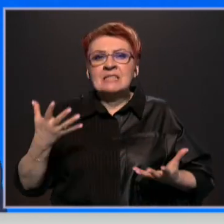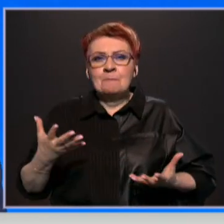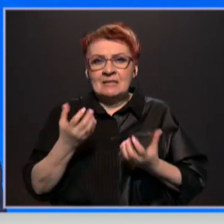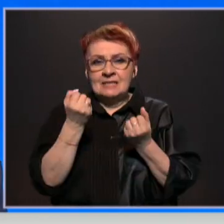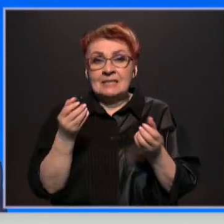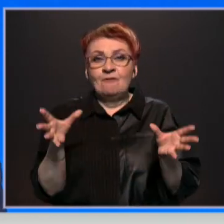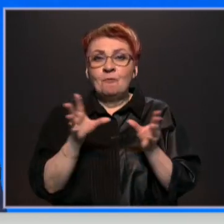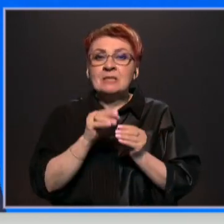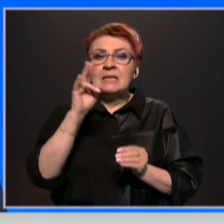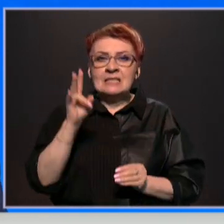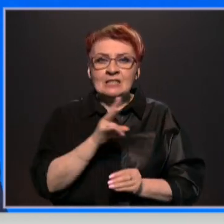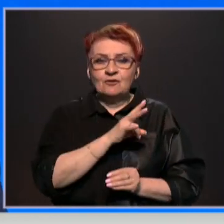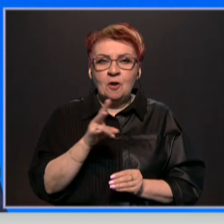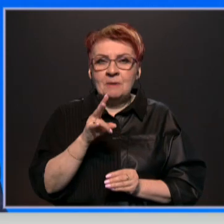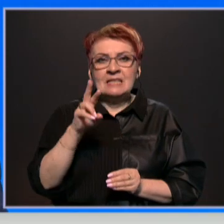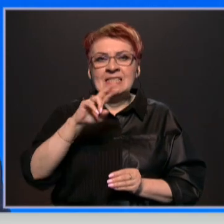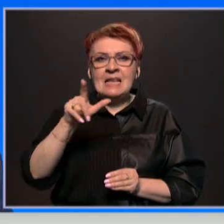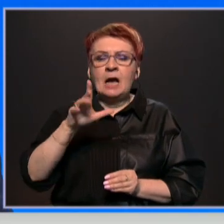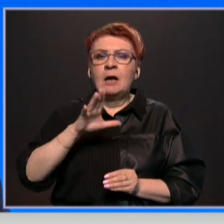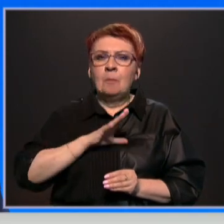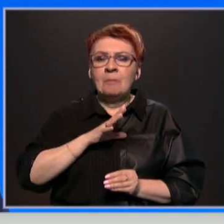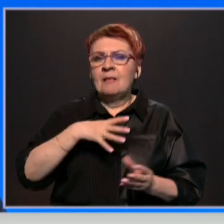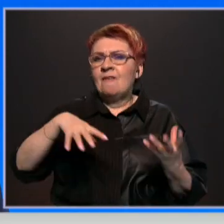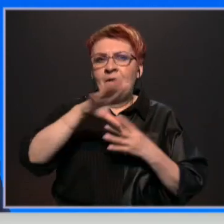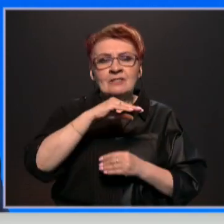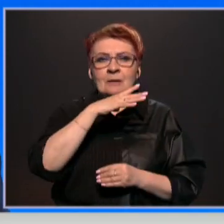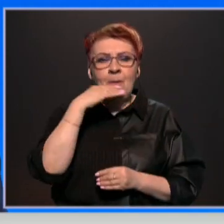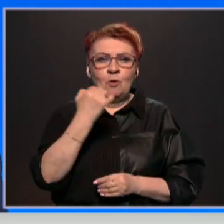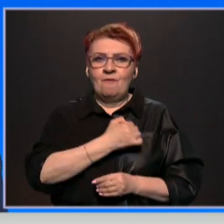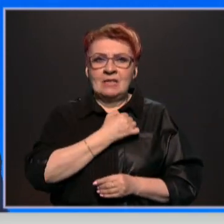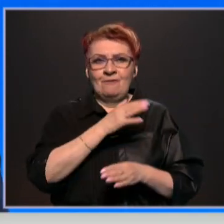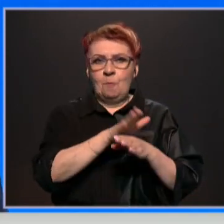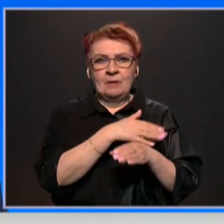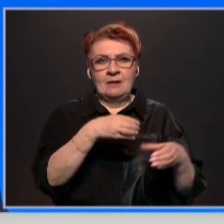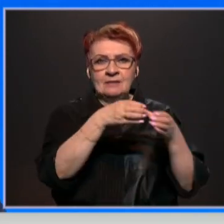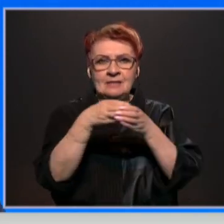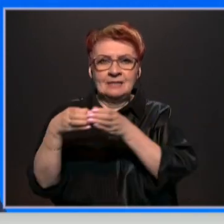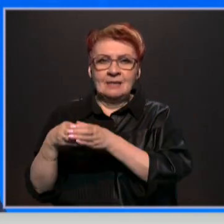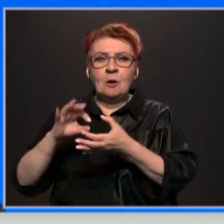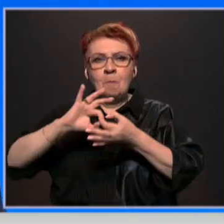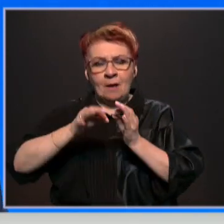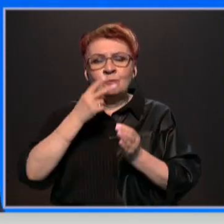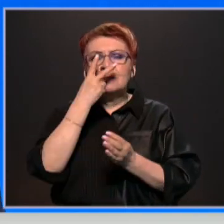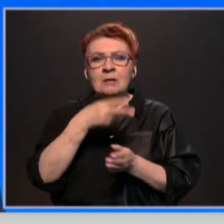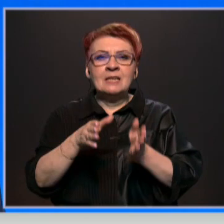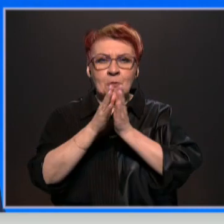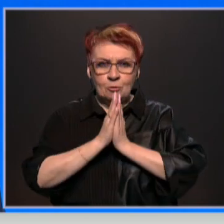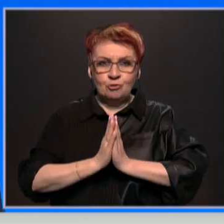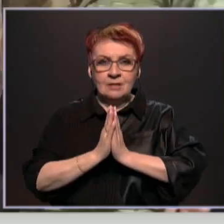с священниками Побывал во всех во многих войсковых подразделениях подробности сюжете Ксении аксеновой [музыка]